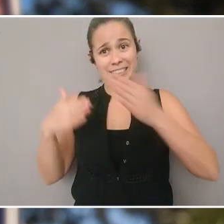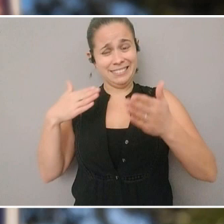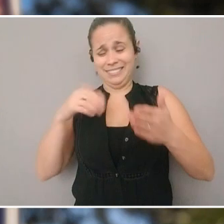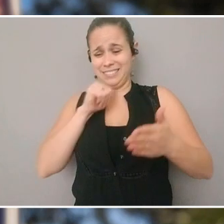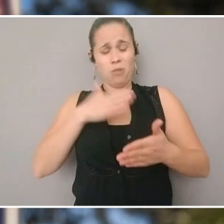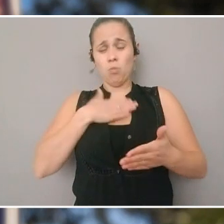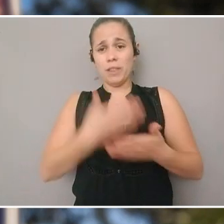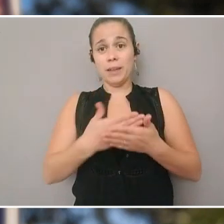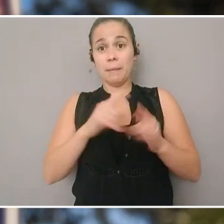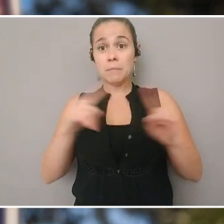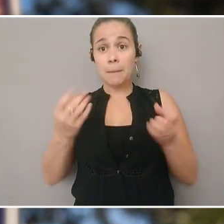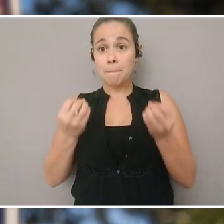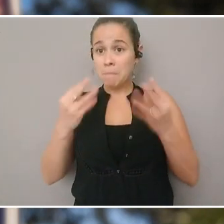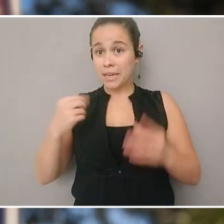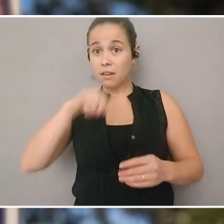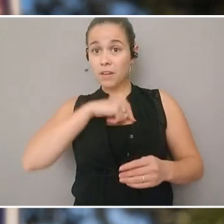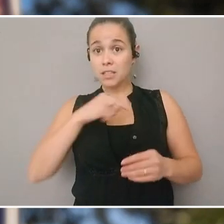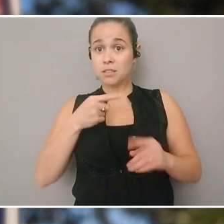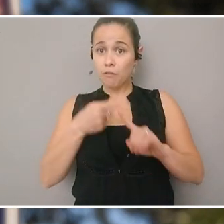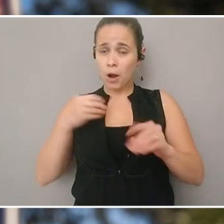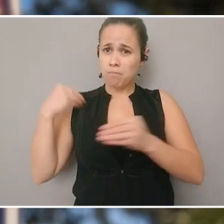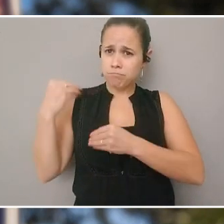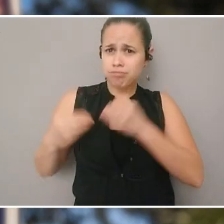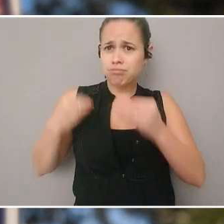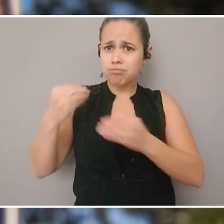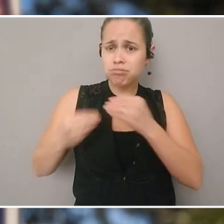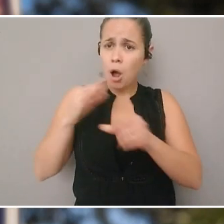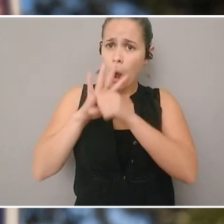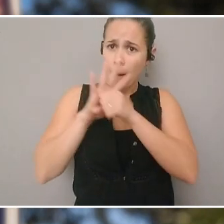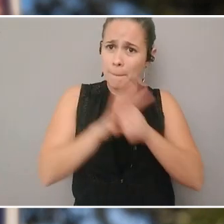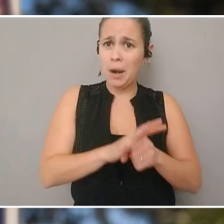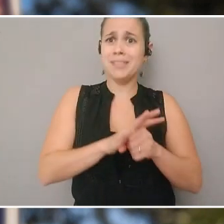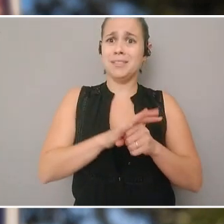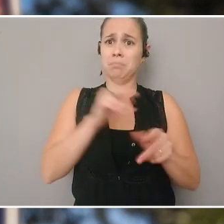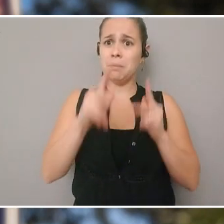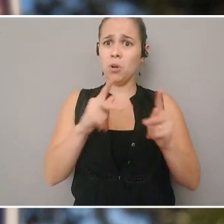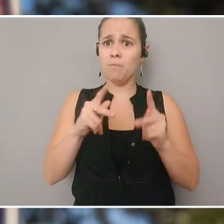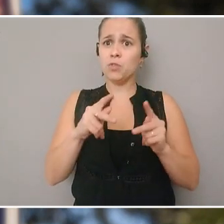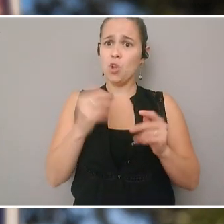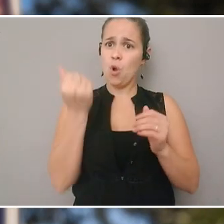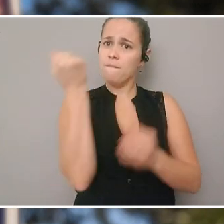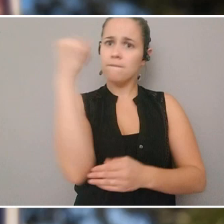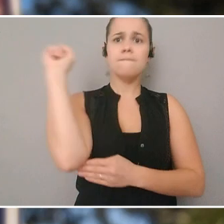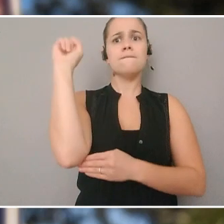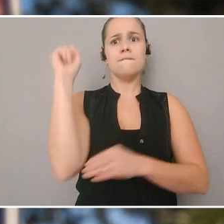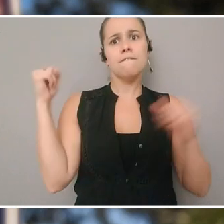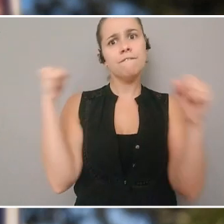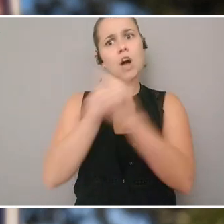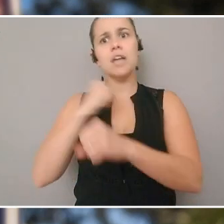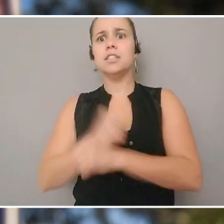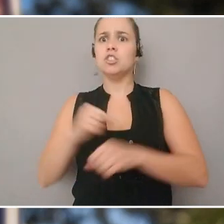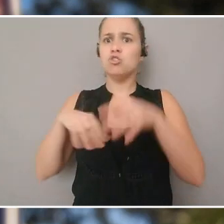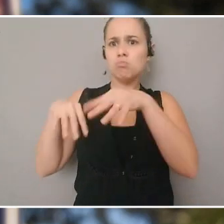línea de personas oprimidas que lucharon,